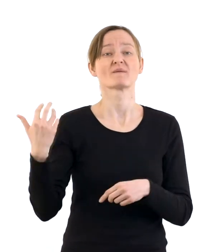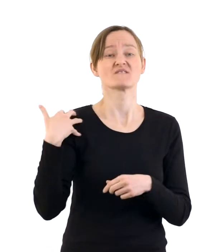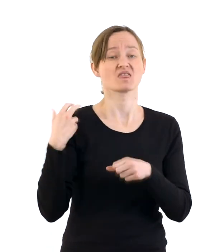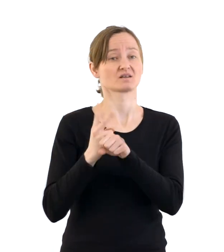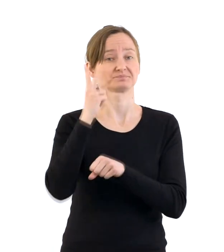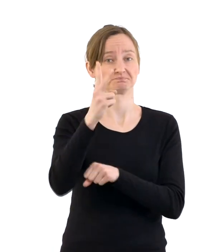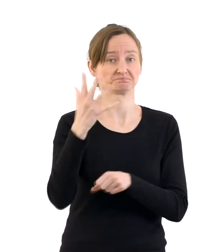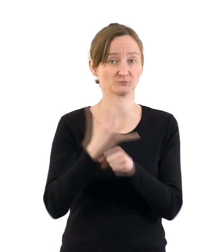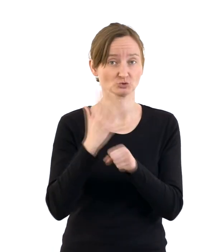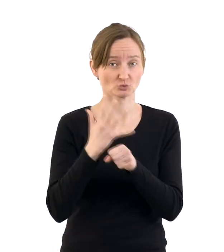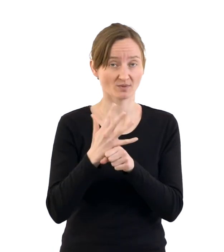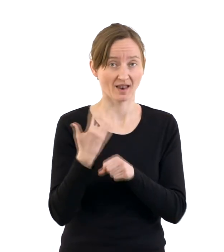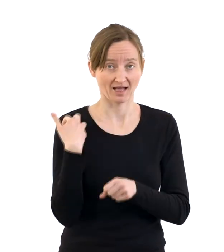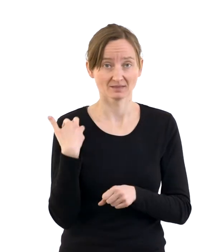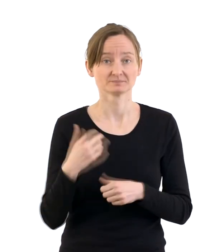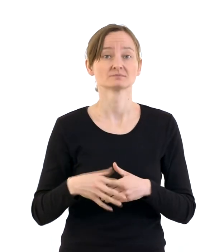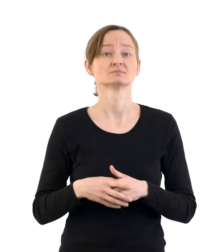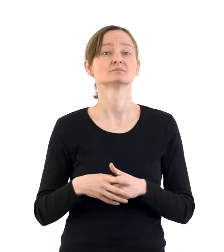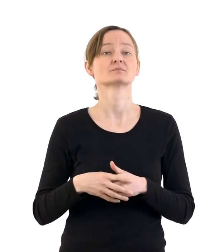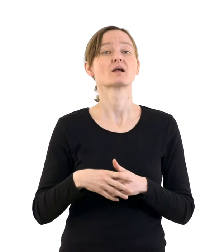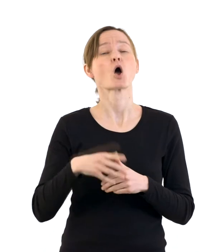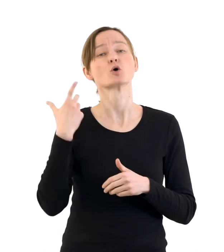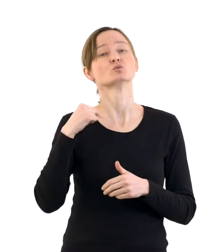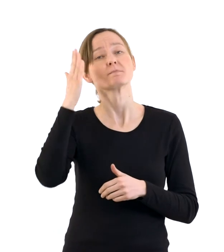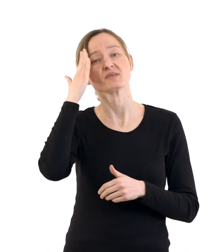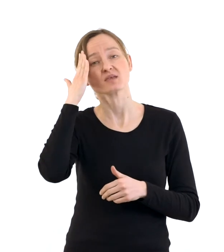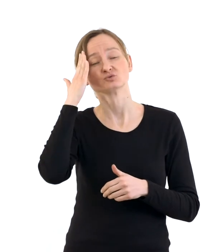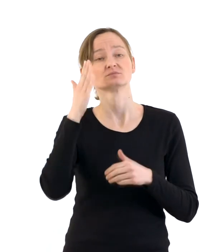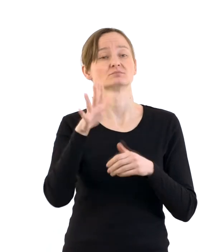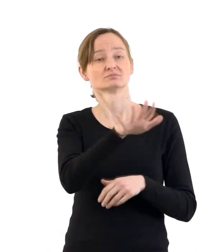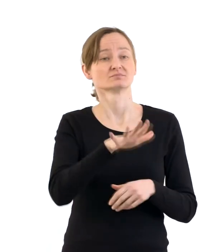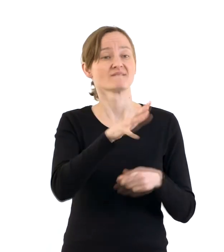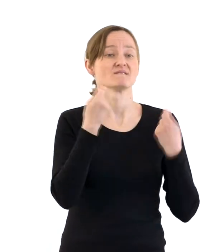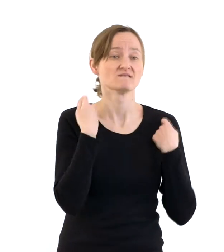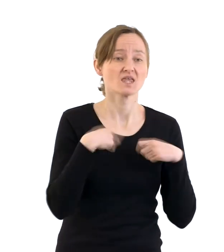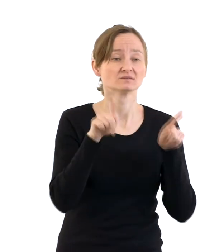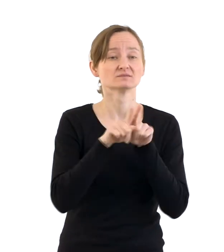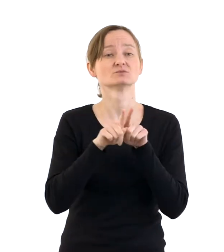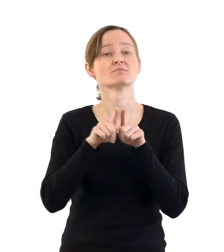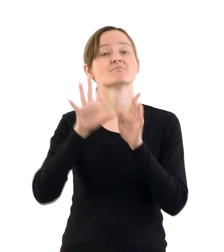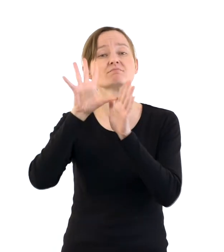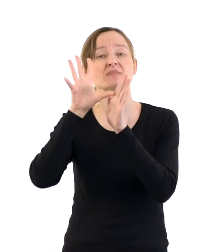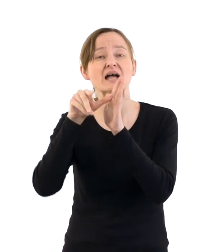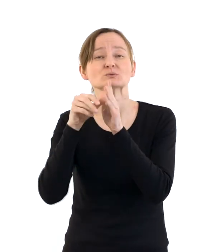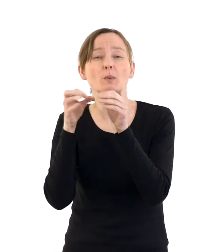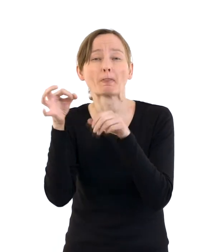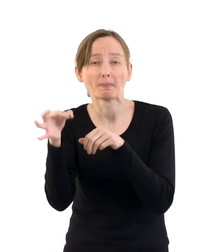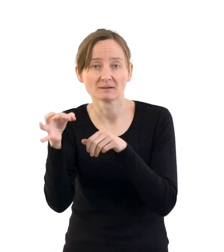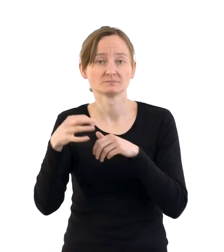Osoby powyżej 50 roku życia Mieszkańcy obszarów wiejskich